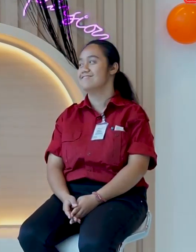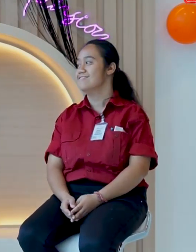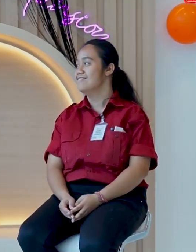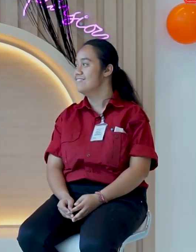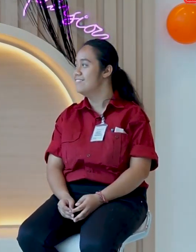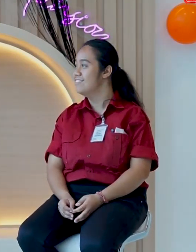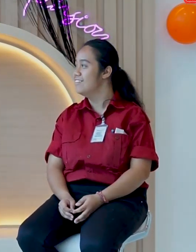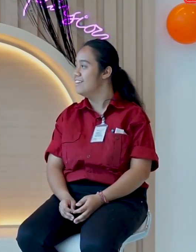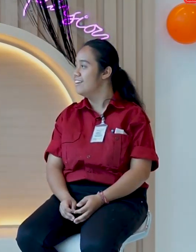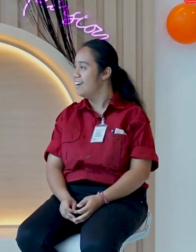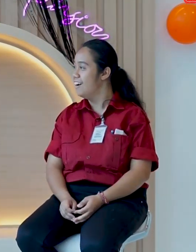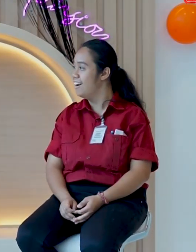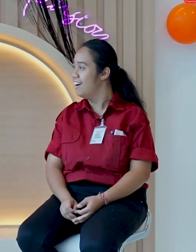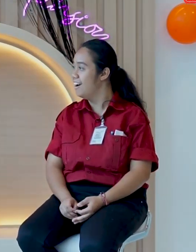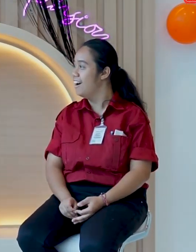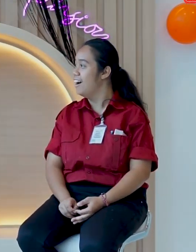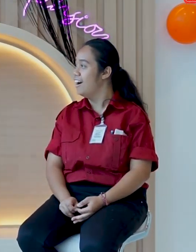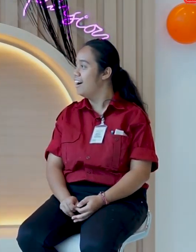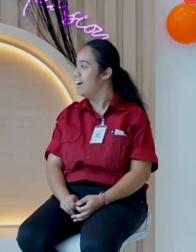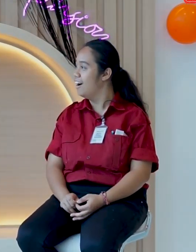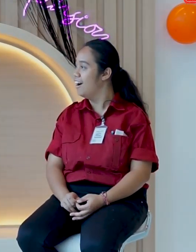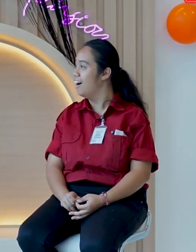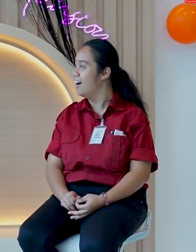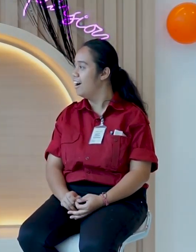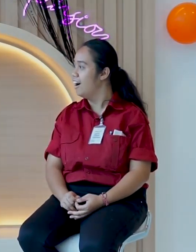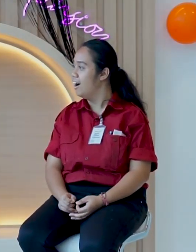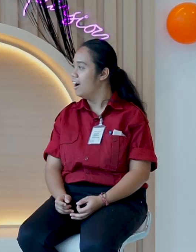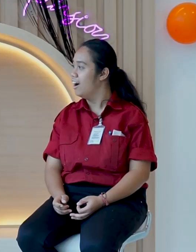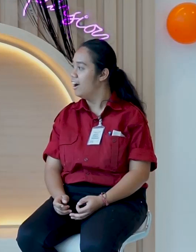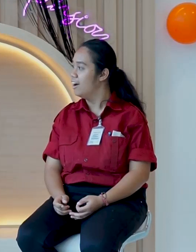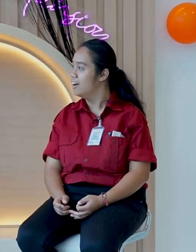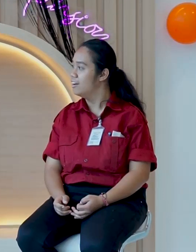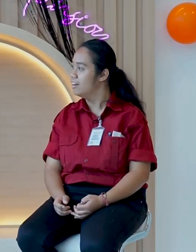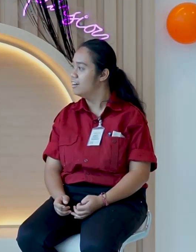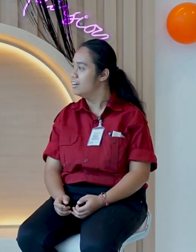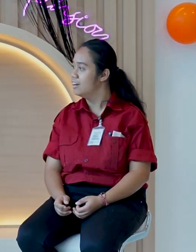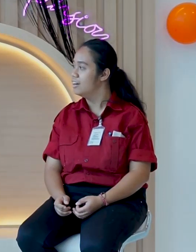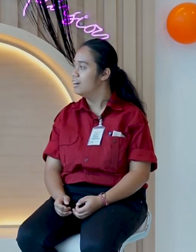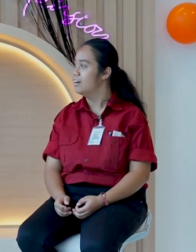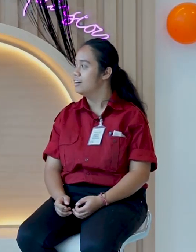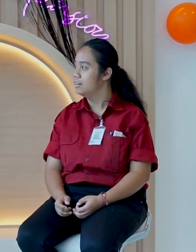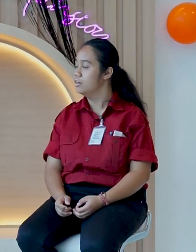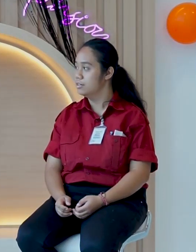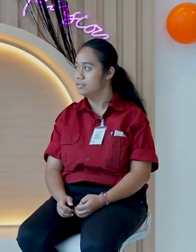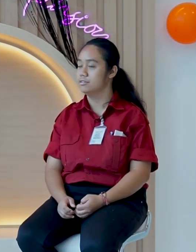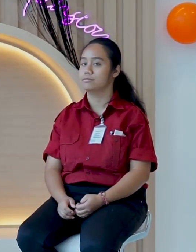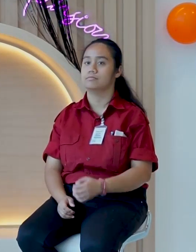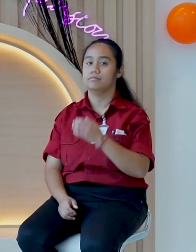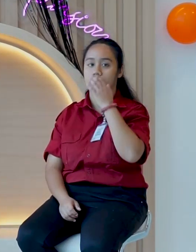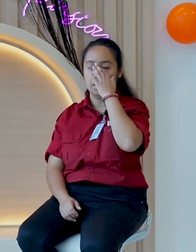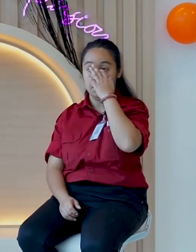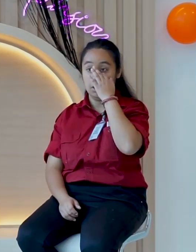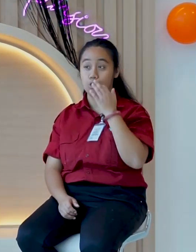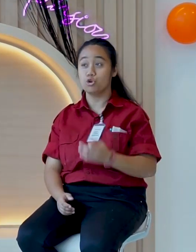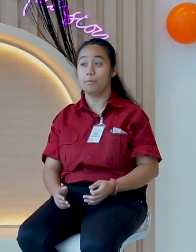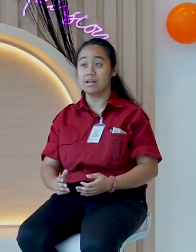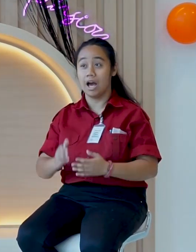Pertanyaan terakhir ya. Harapan ke depan kamu selama bekerja di sini apa?